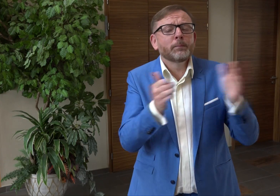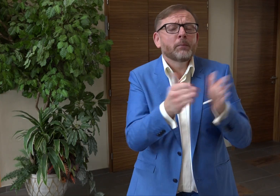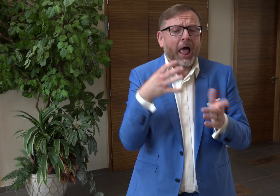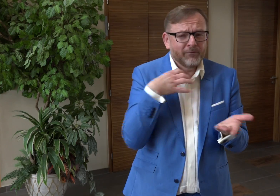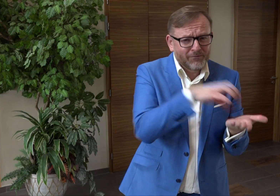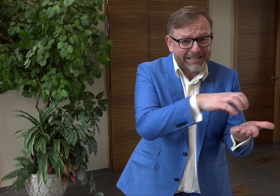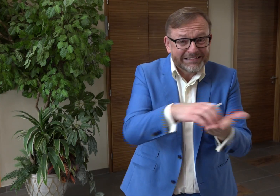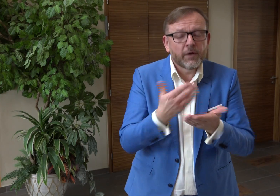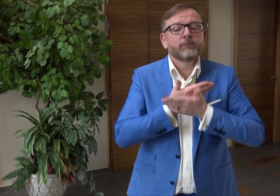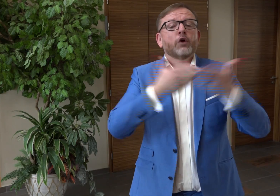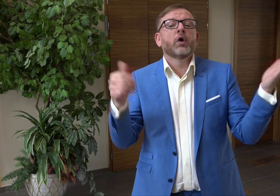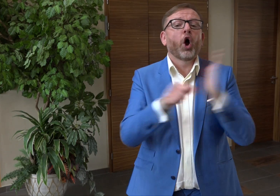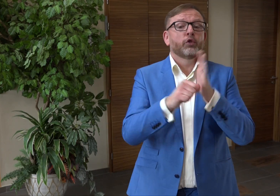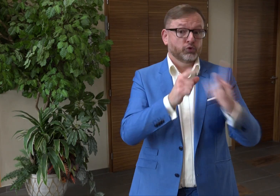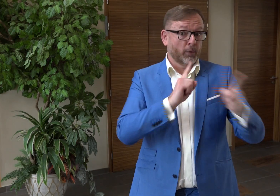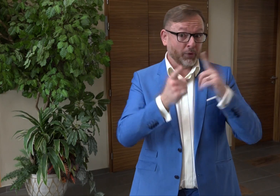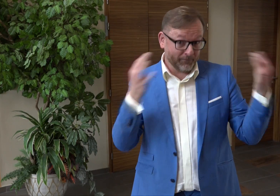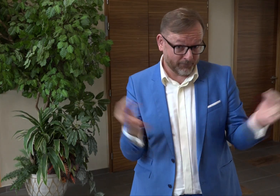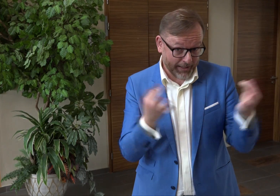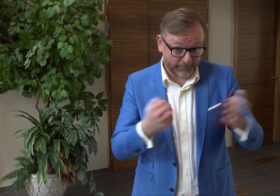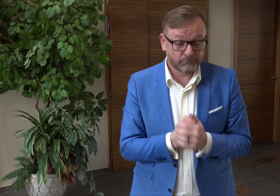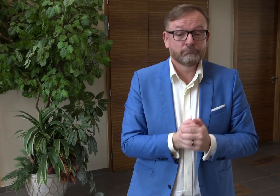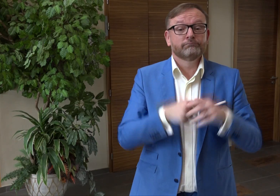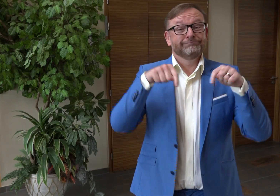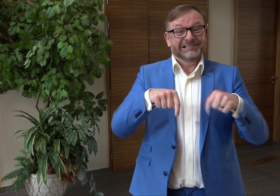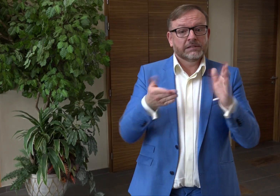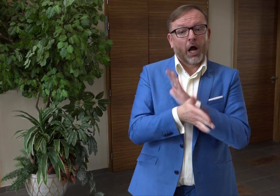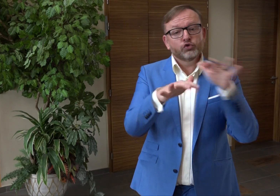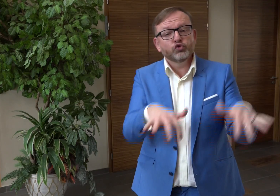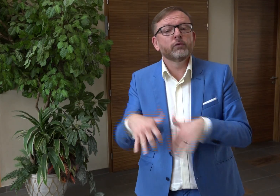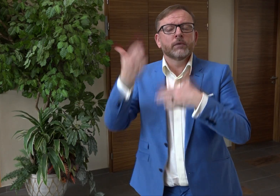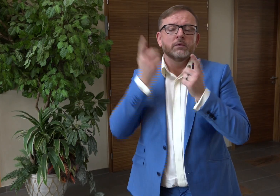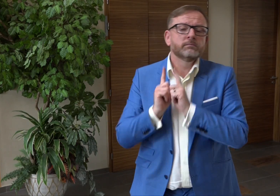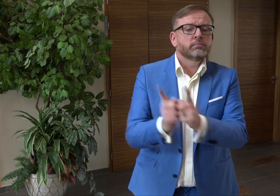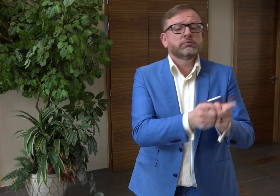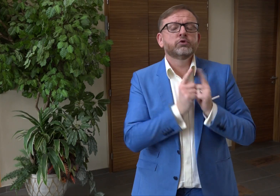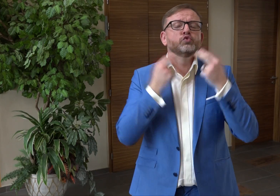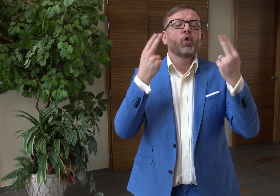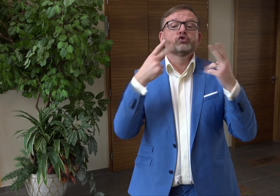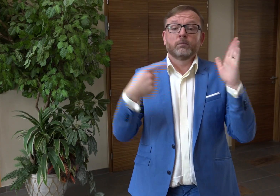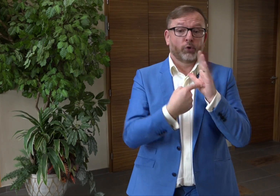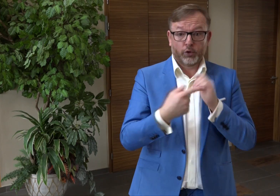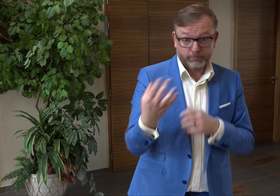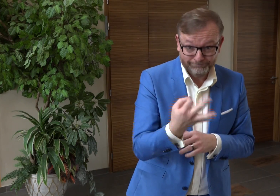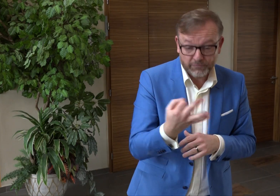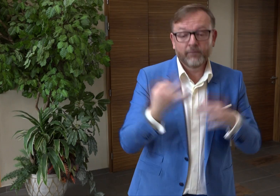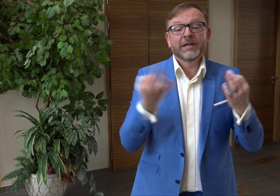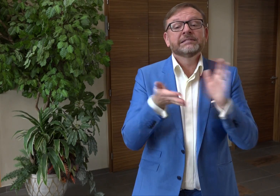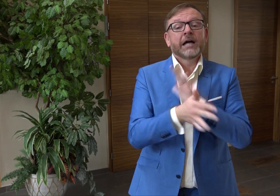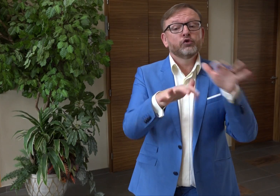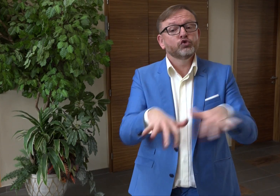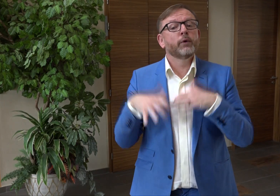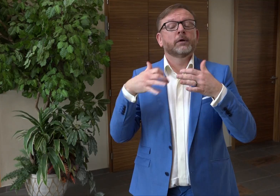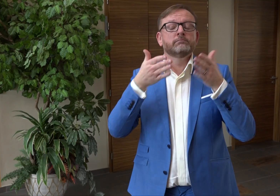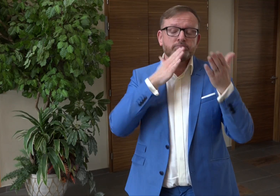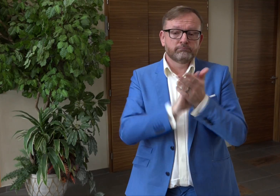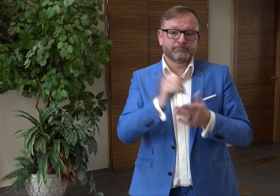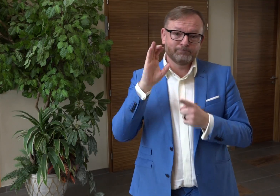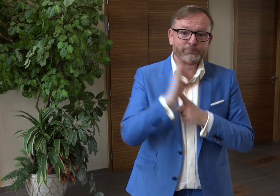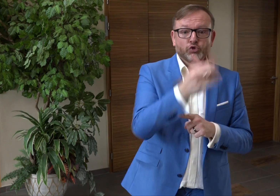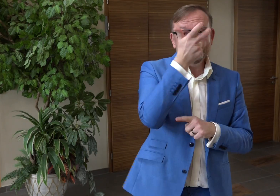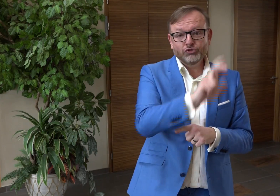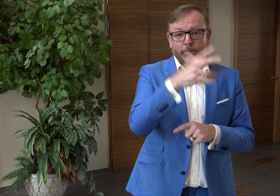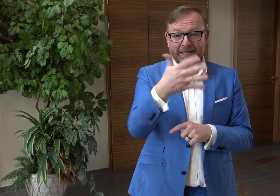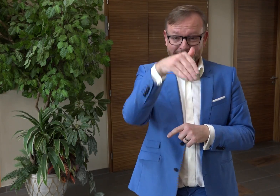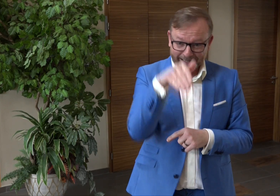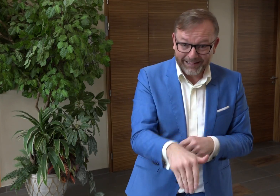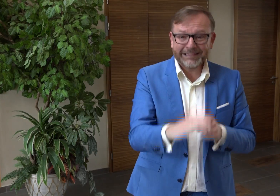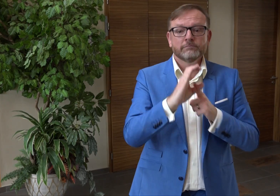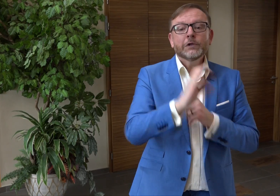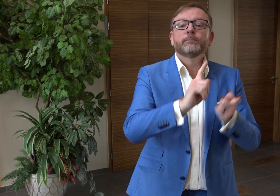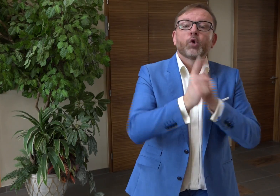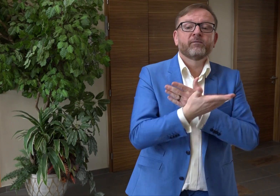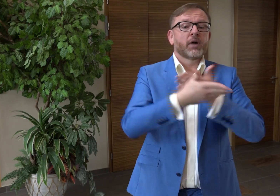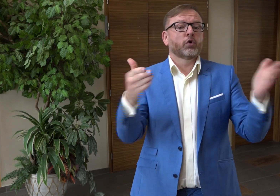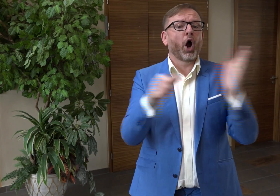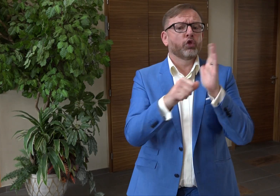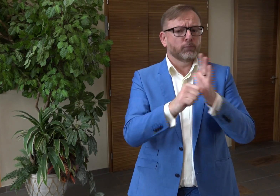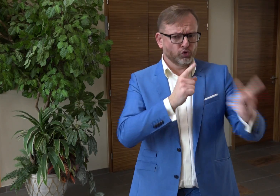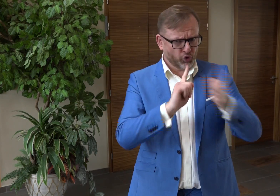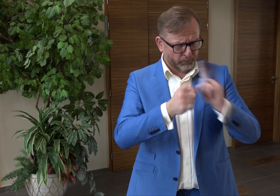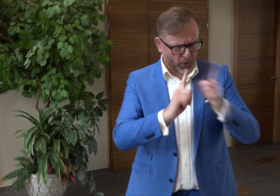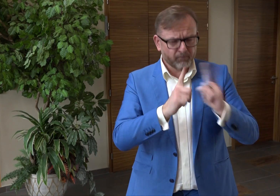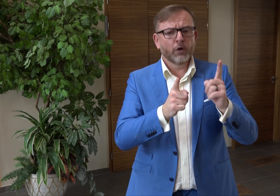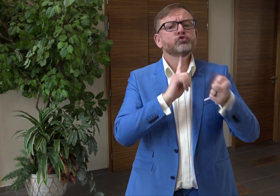Důležitým bodem, který zastupitelé schválili, bylo poskytnutí dotace 350 tisíc korun na zajištění dopravní obslužnosti veřejnou linkovou dopravou obcím Běleč nad Orlicí, Vysoká nad Labem a Lochenice.